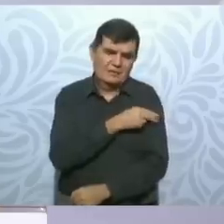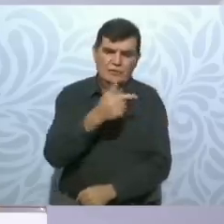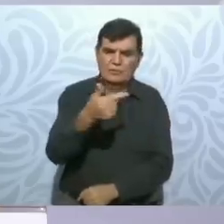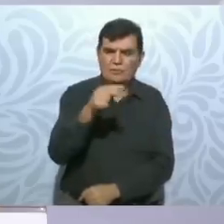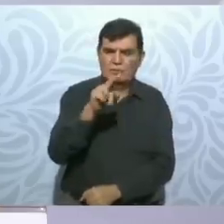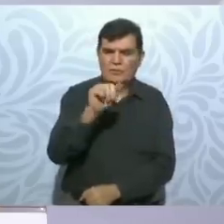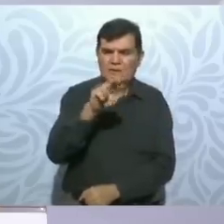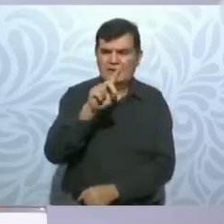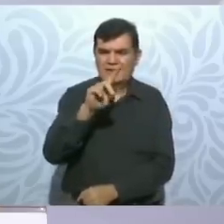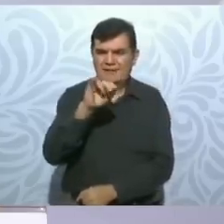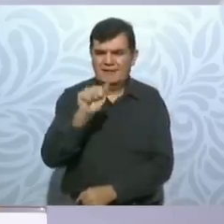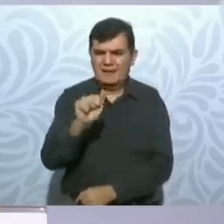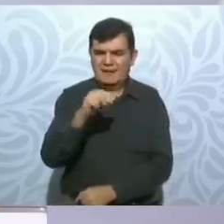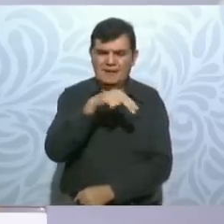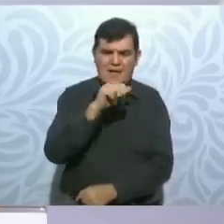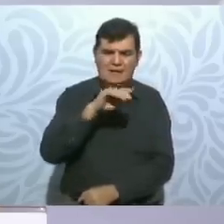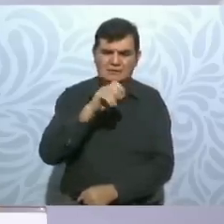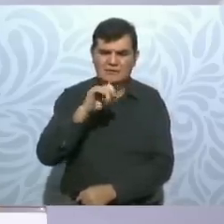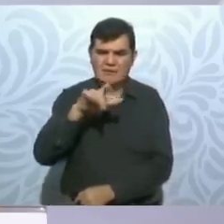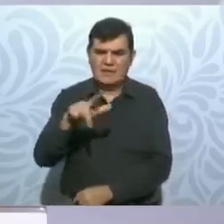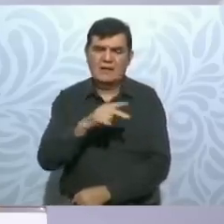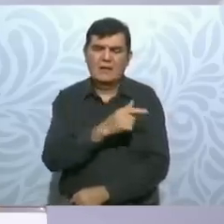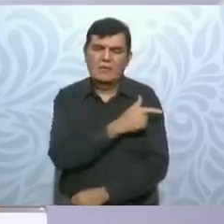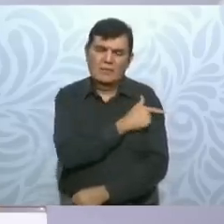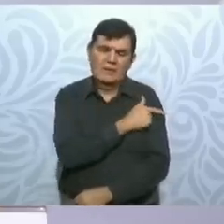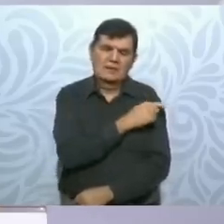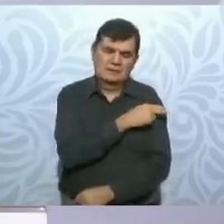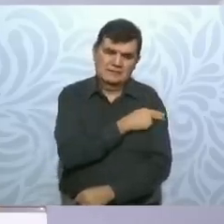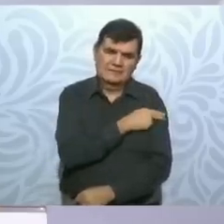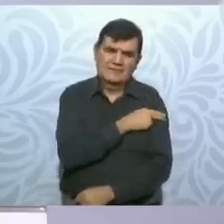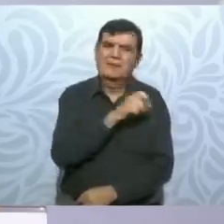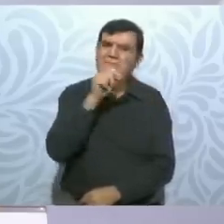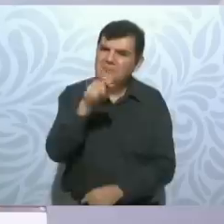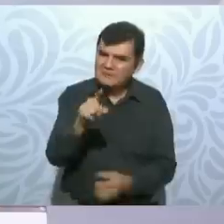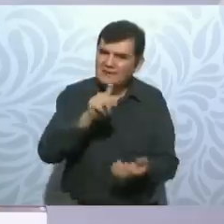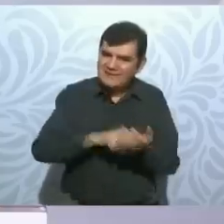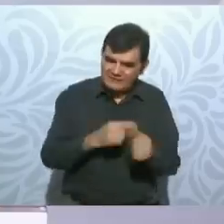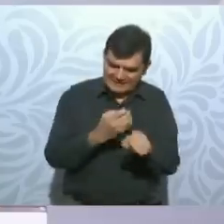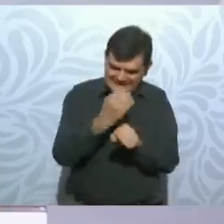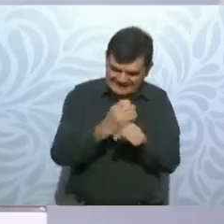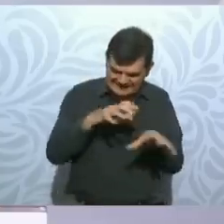lo mismo en los Estados es el fortalecimiento de las policías estatales y también de las